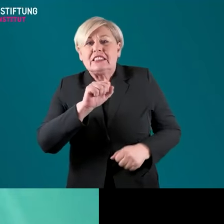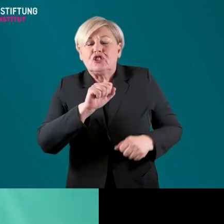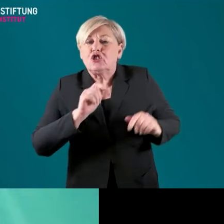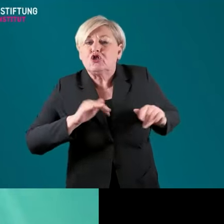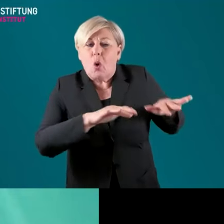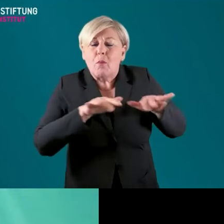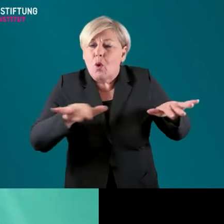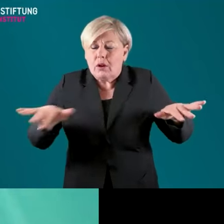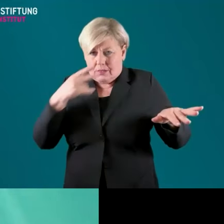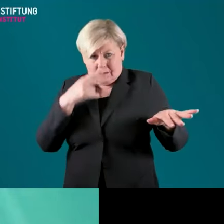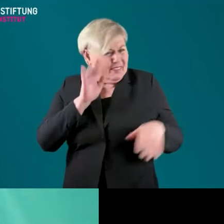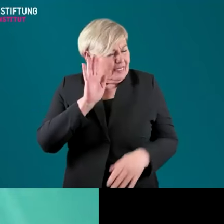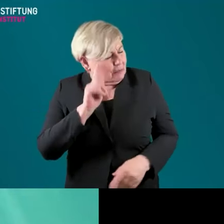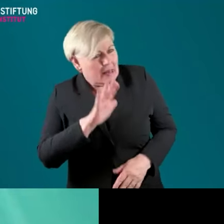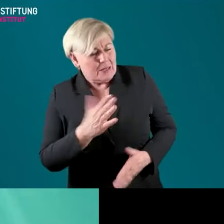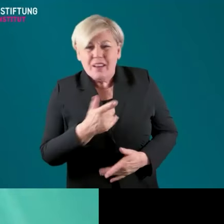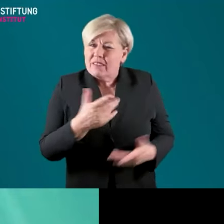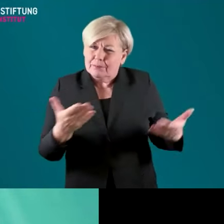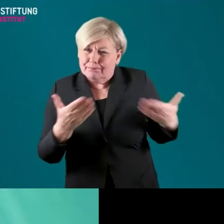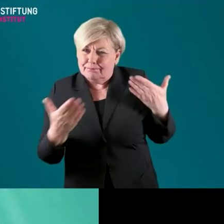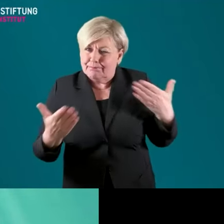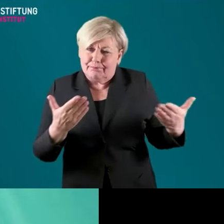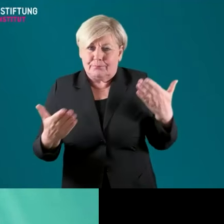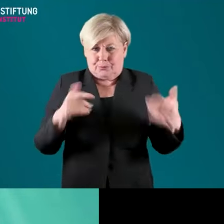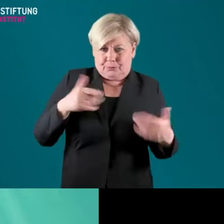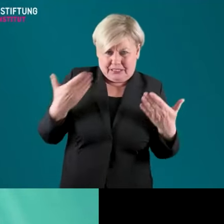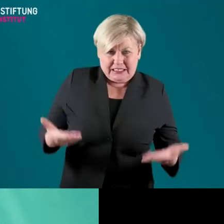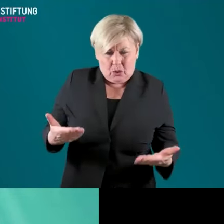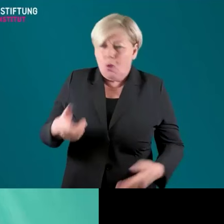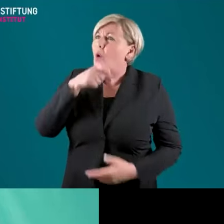Wie siehst du das? In welchem Verhältnis steht das zu diesen Narrativen?